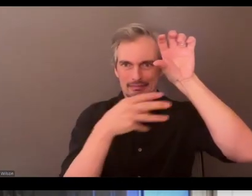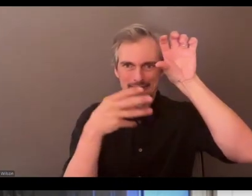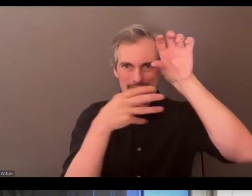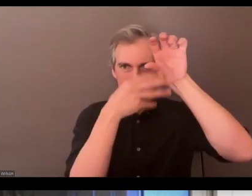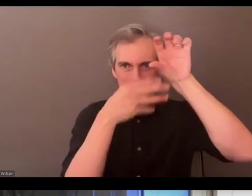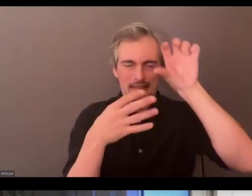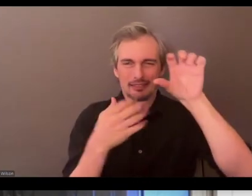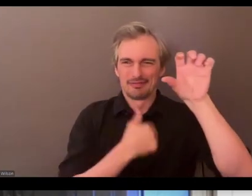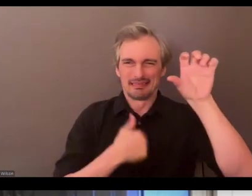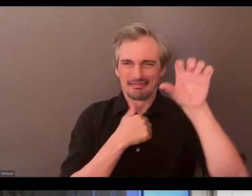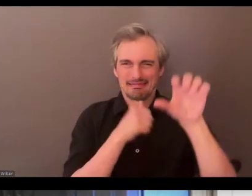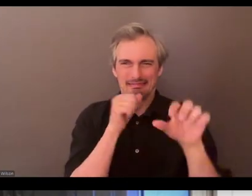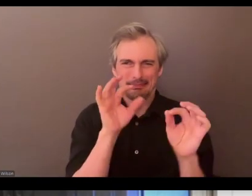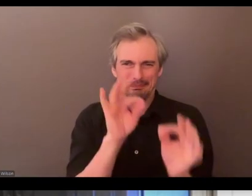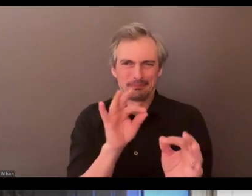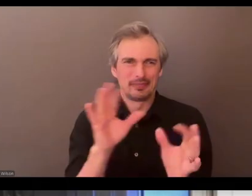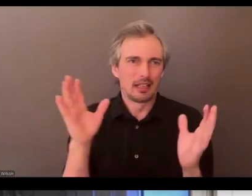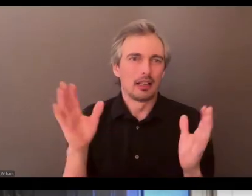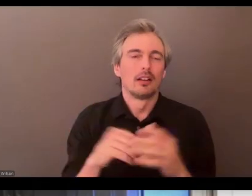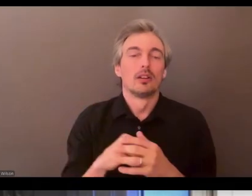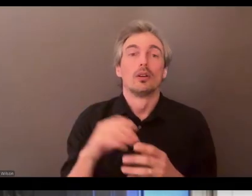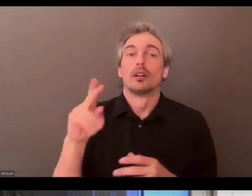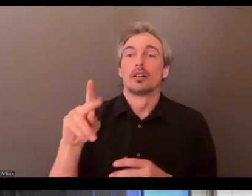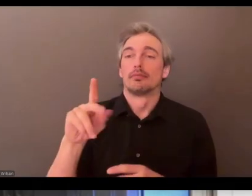レイアウトと余白。 ここには明らかにありませんね。